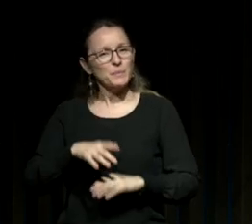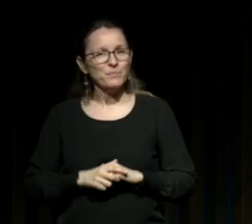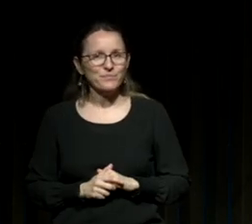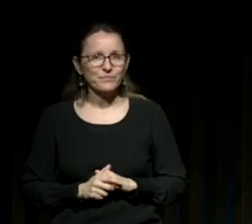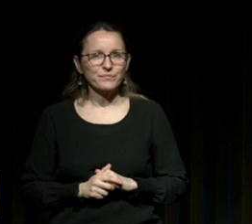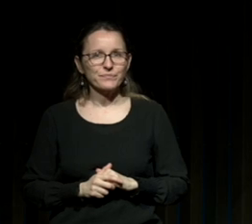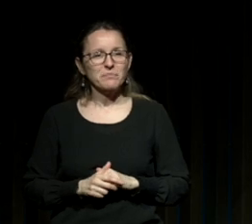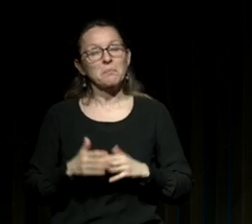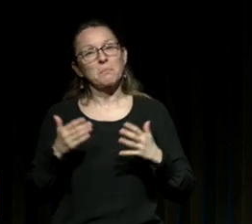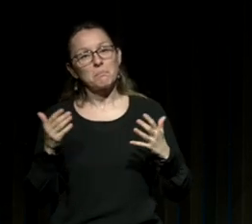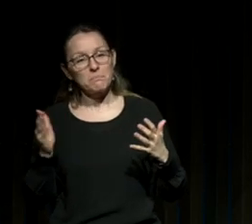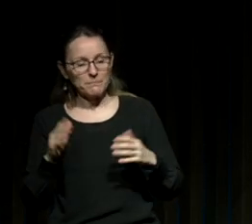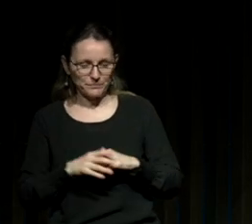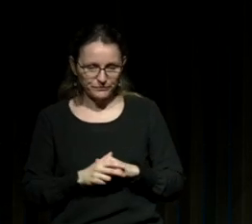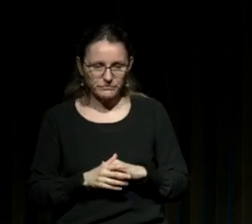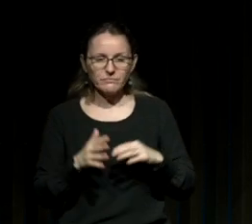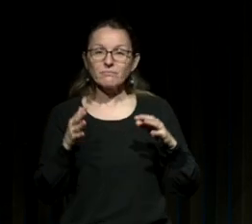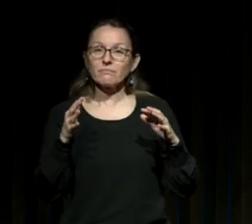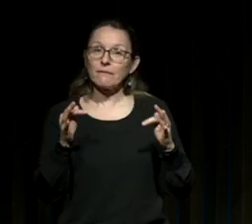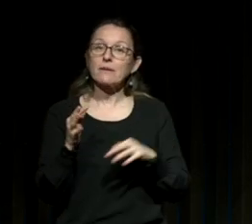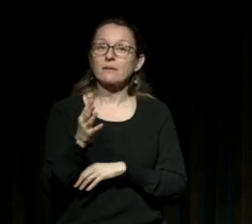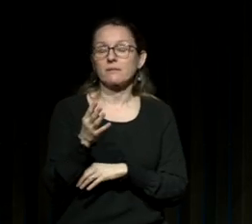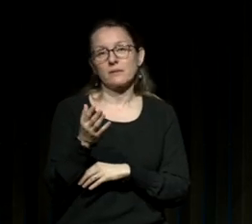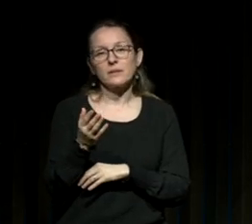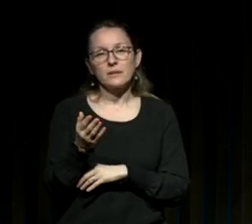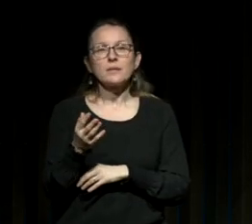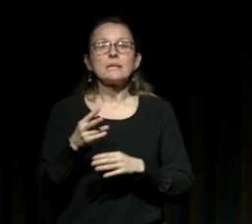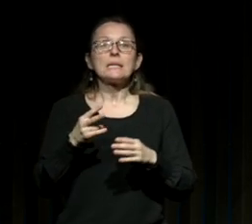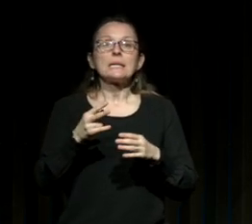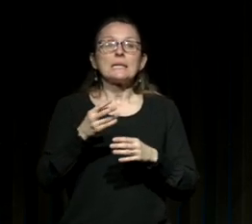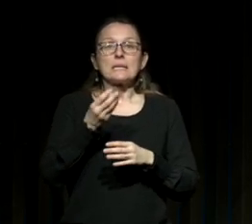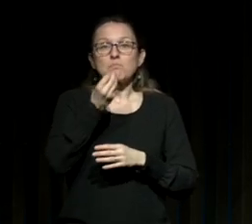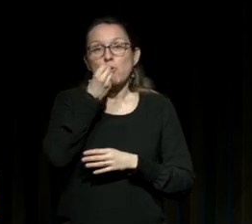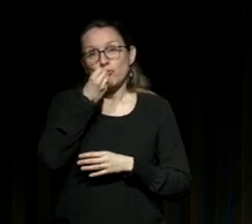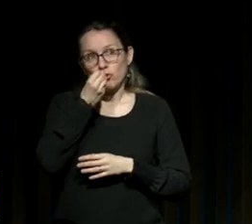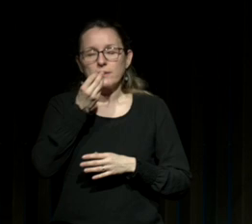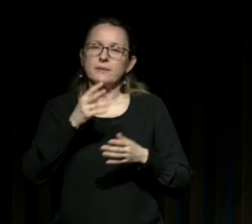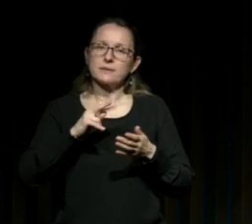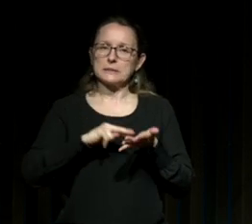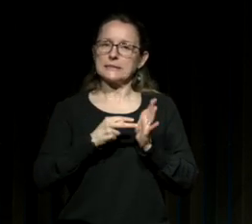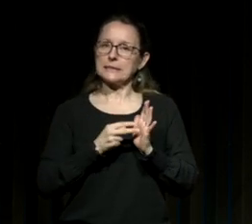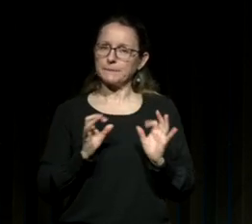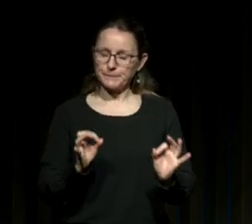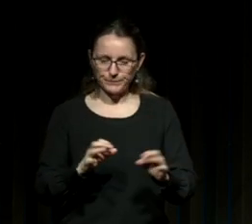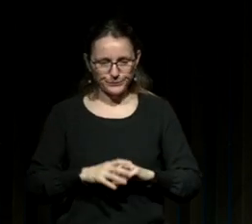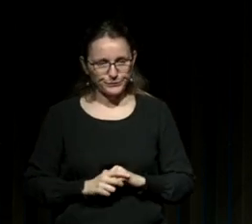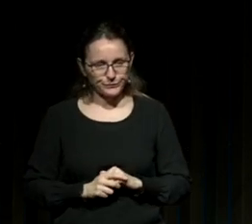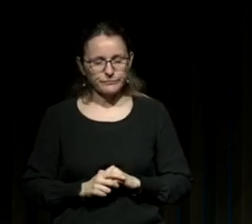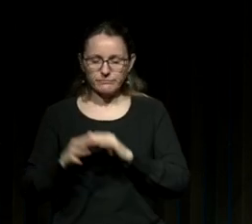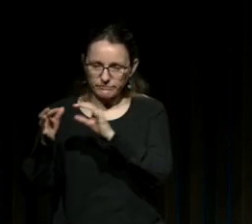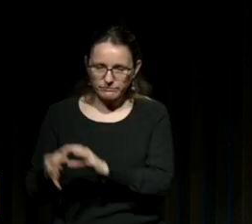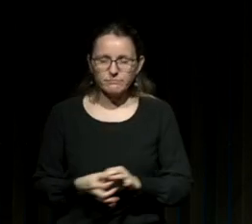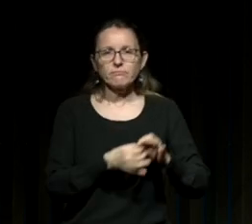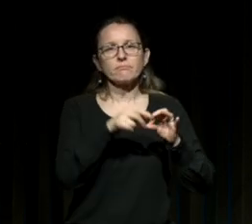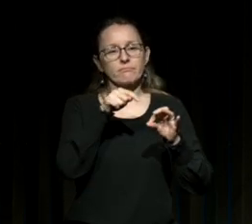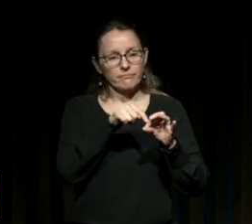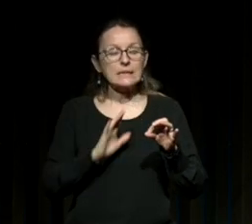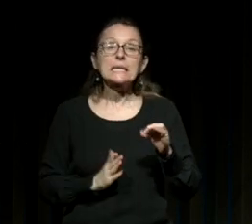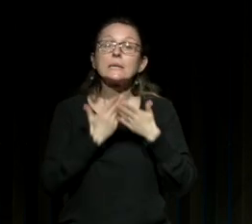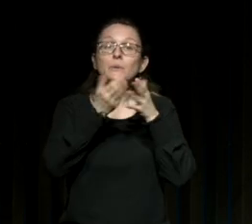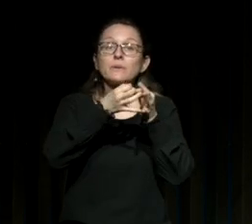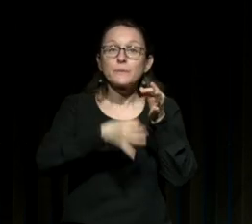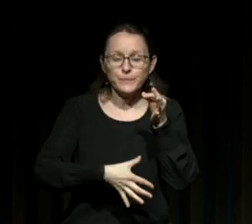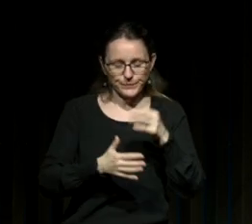diététique en insistant et en illustrant mon propos par des résultats d'étude ce qui est